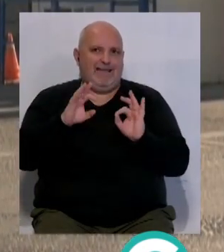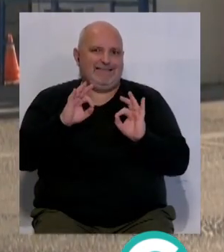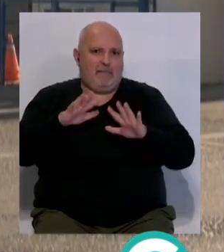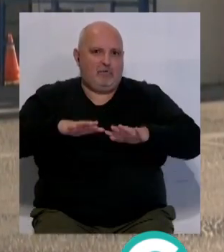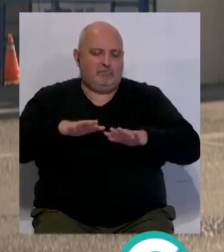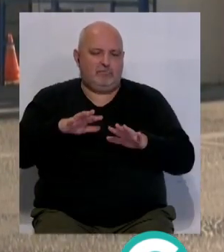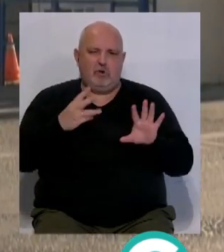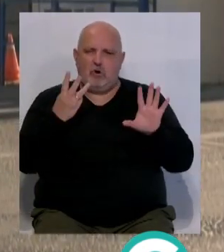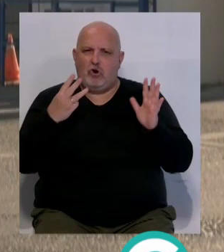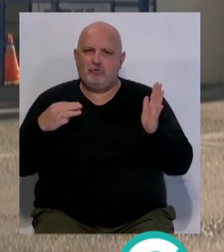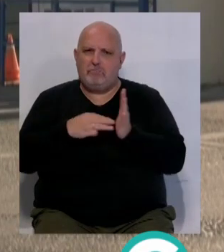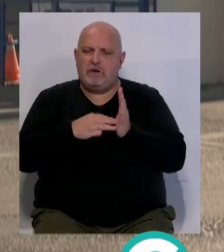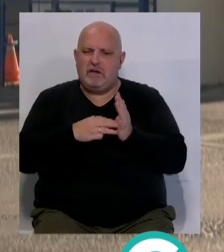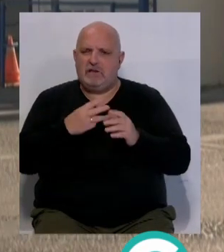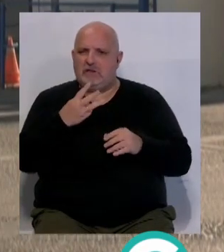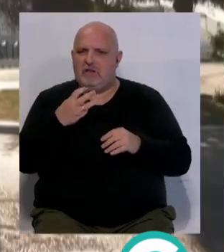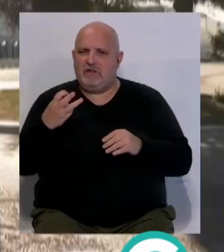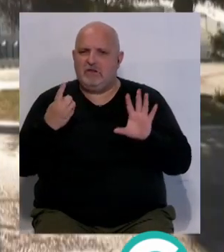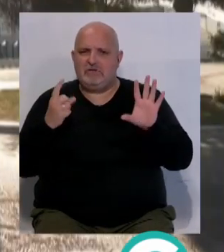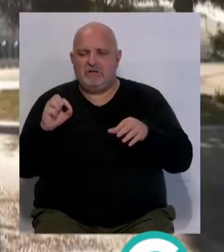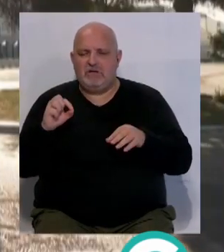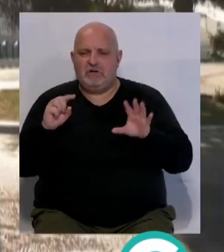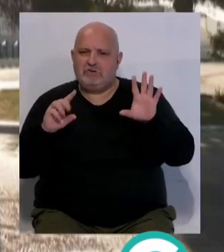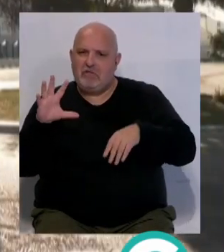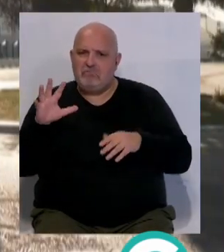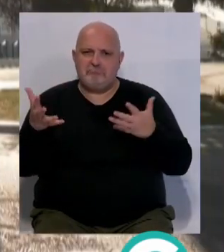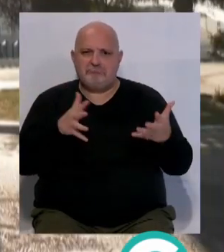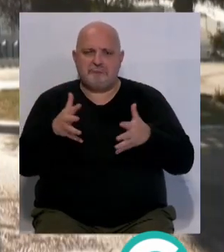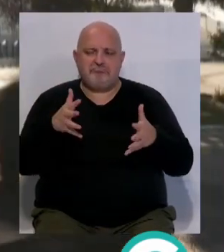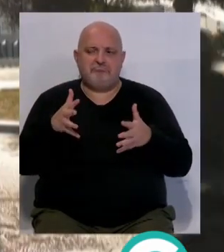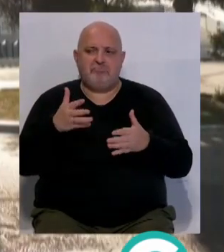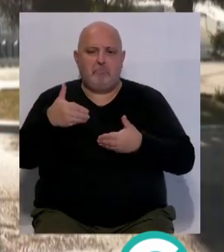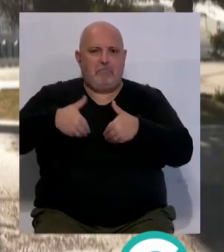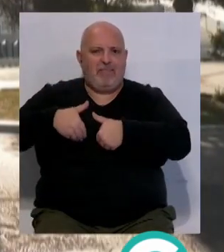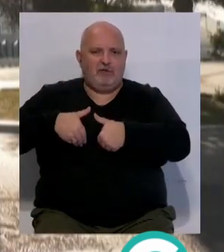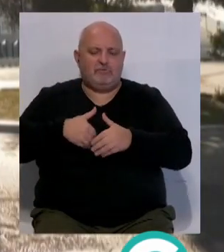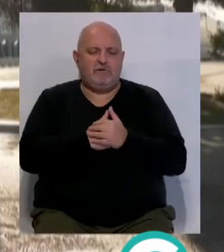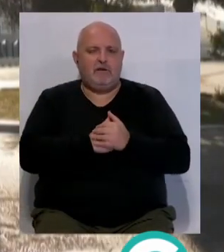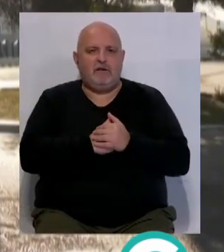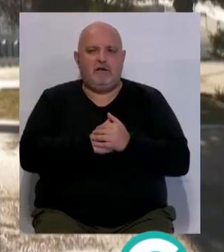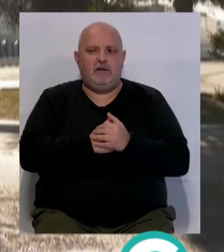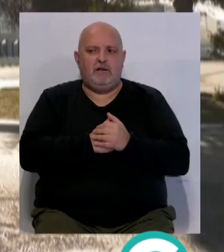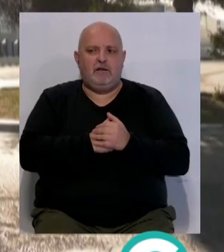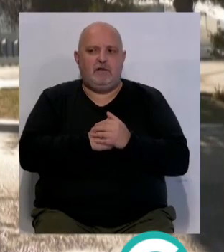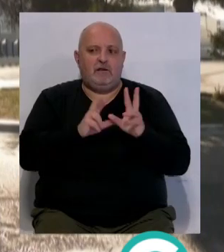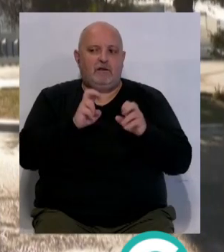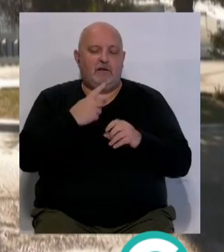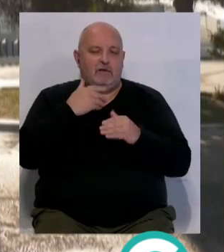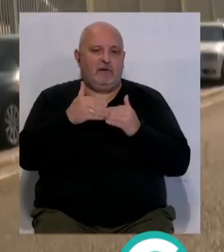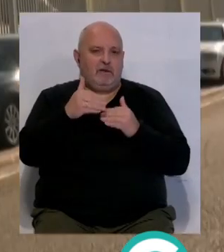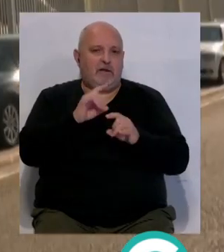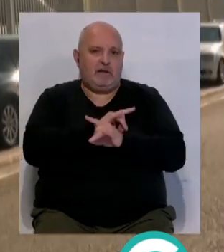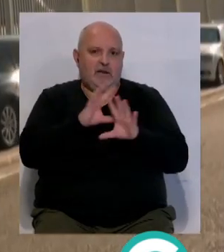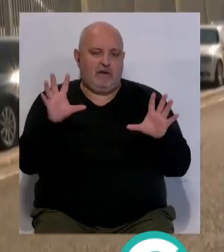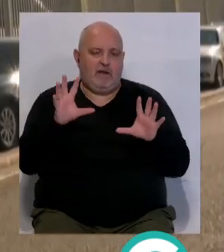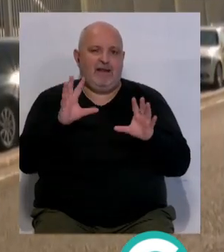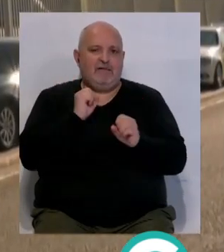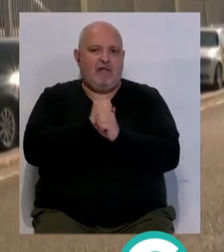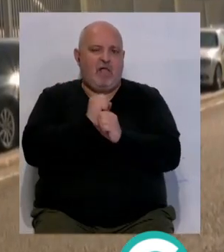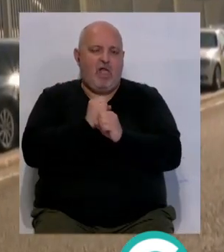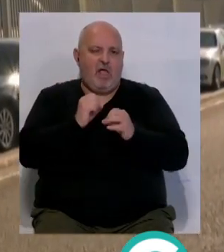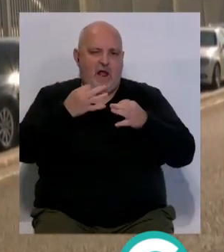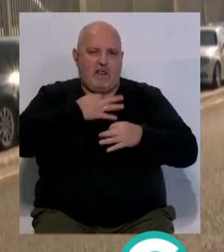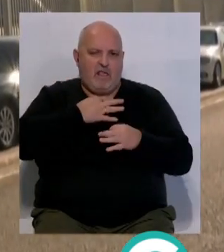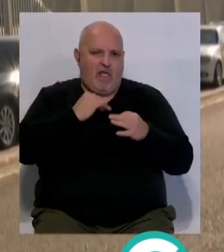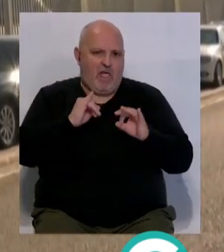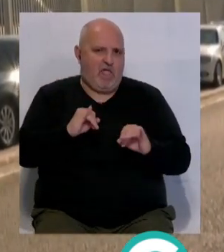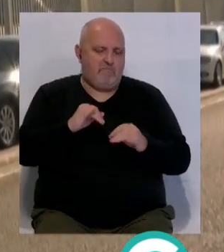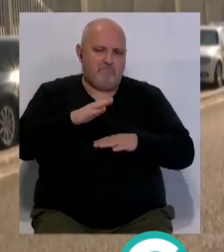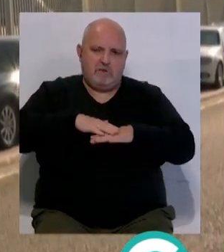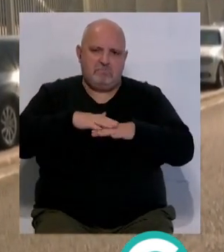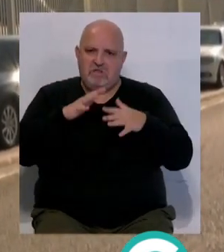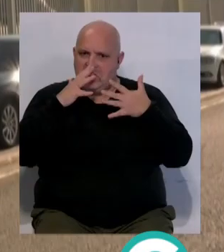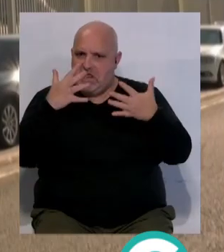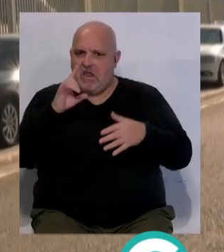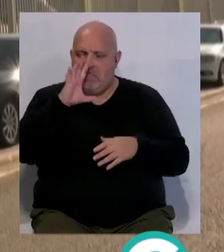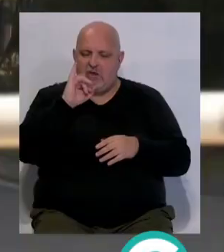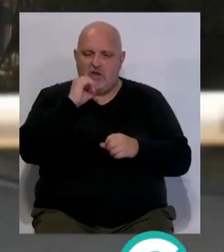8365 pedidos por tanto podemos decir rotundamente que carga de trabajo garantiz mínimo 10 15 años